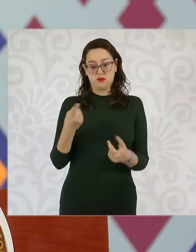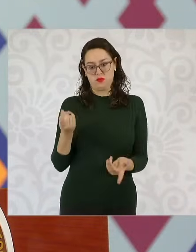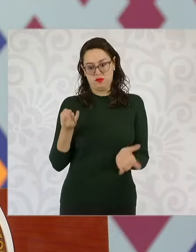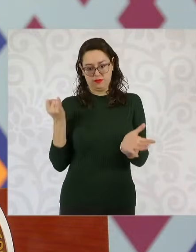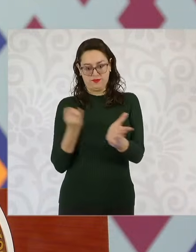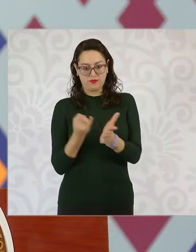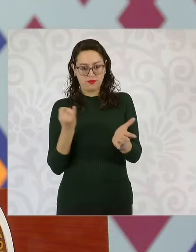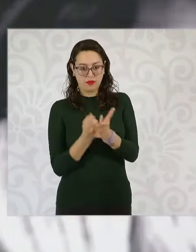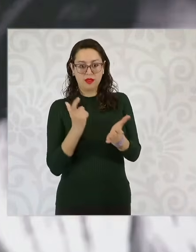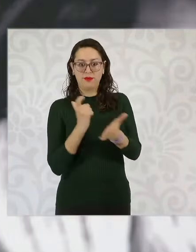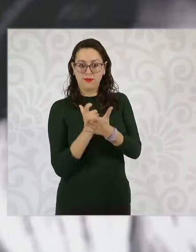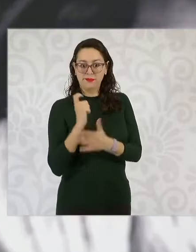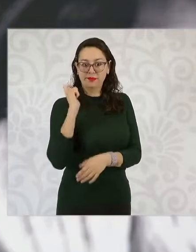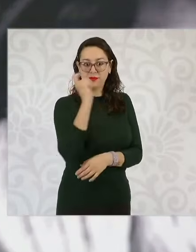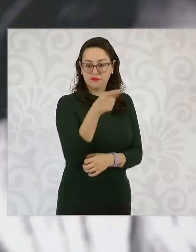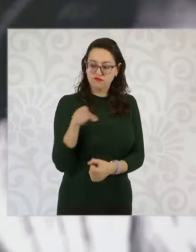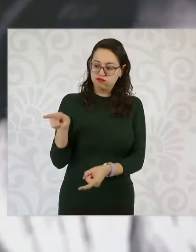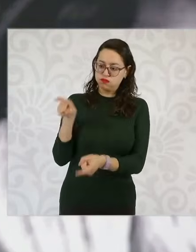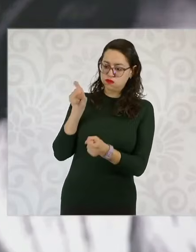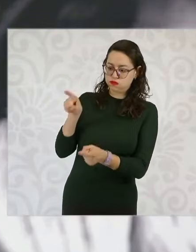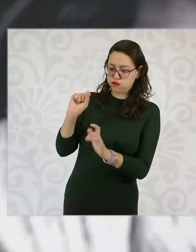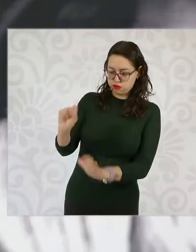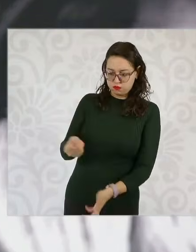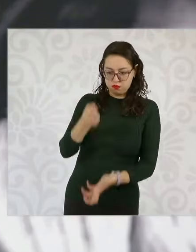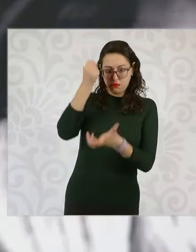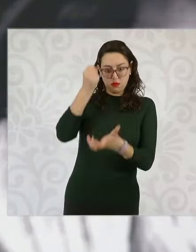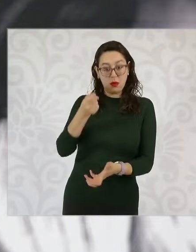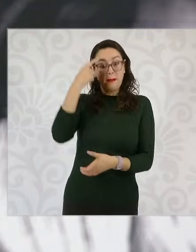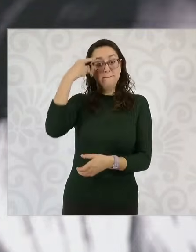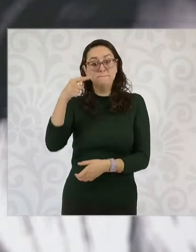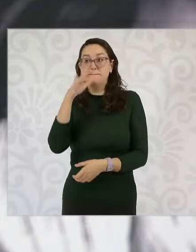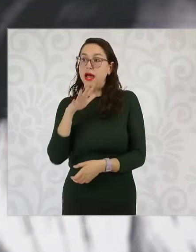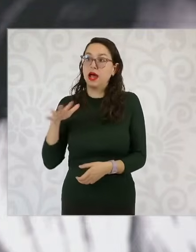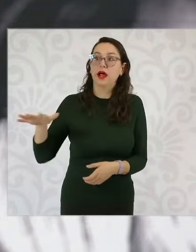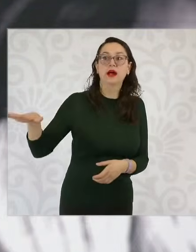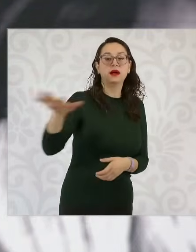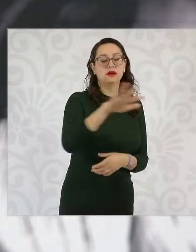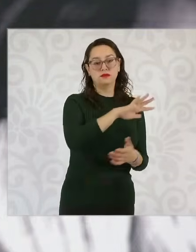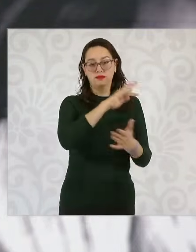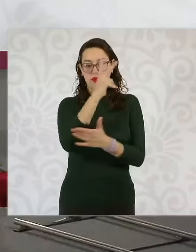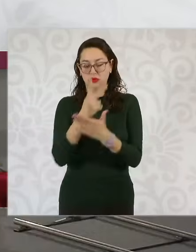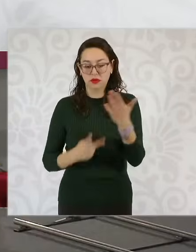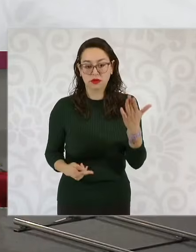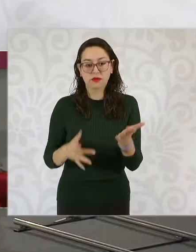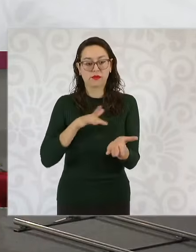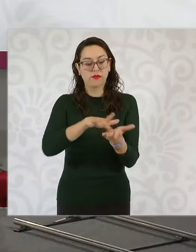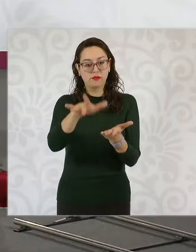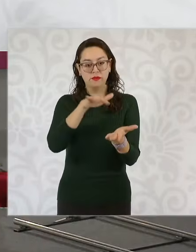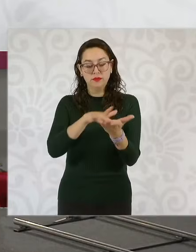programas sociales y la obra pública una función ambiental que es operar con responsabilidad y